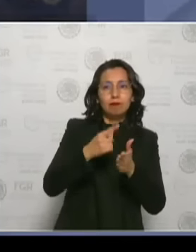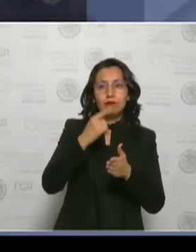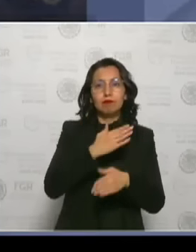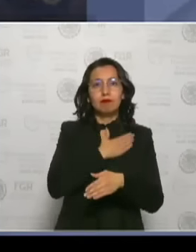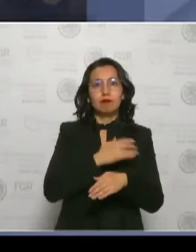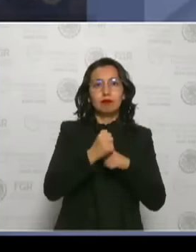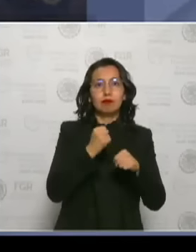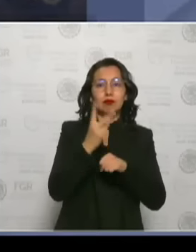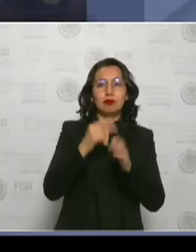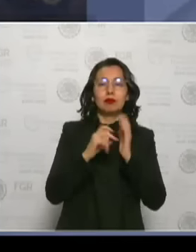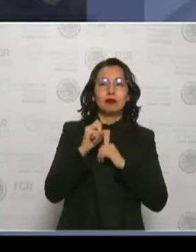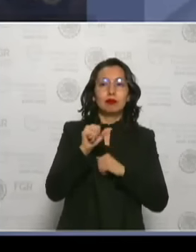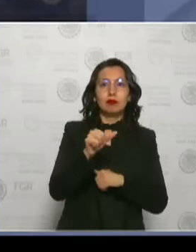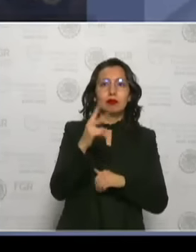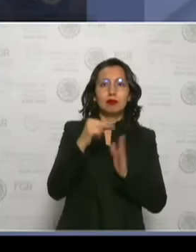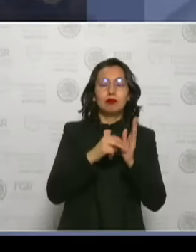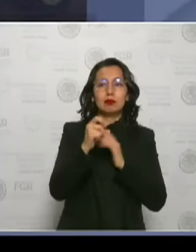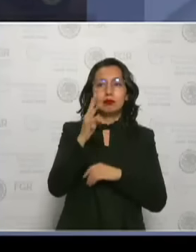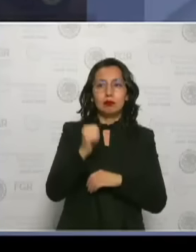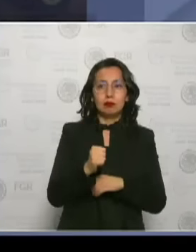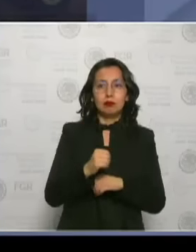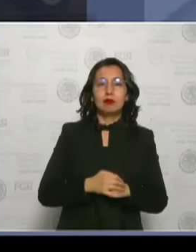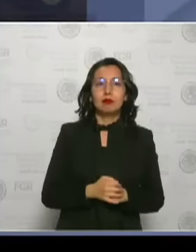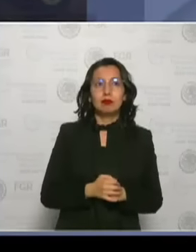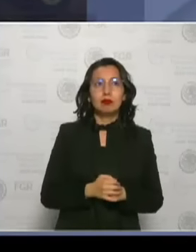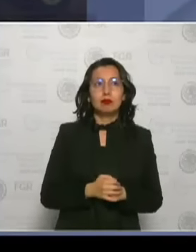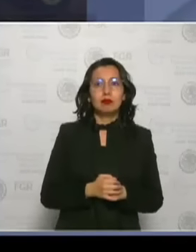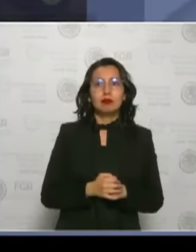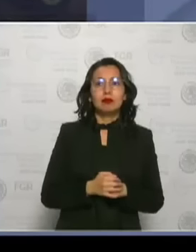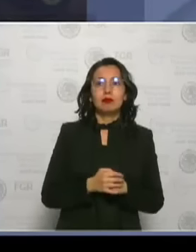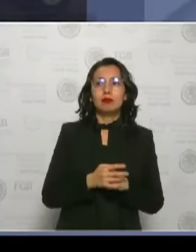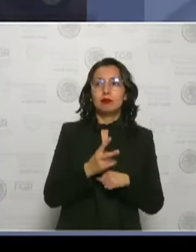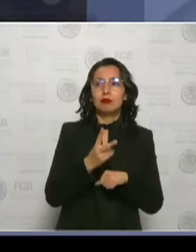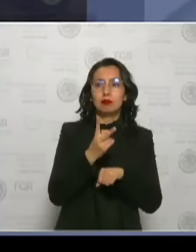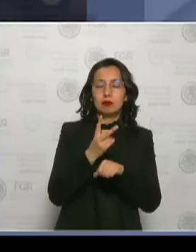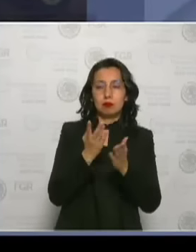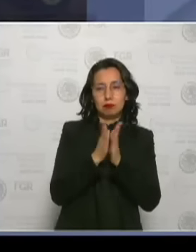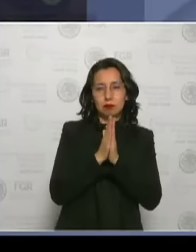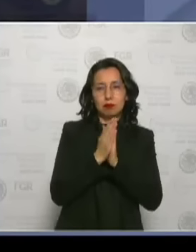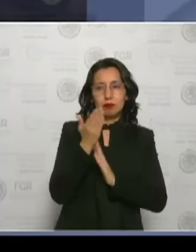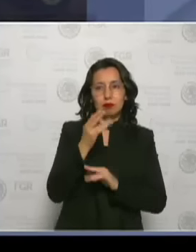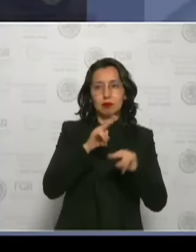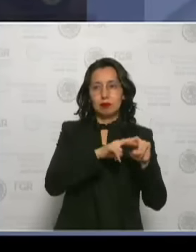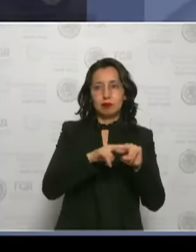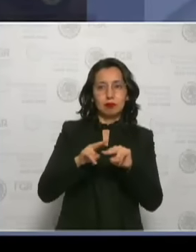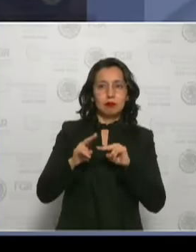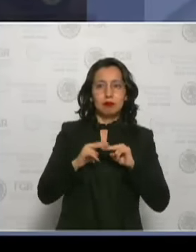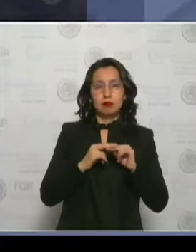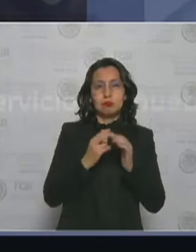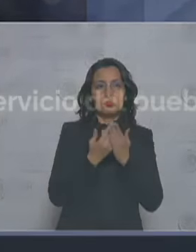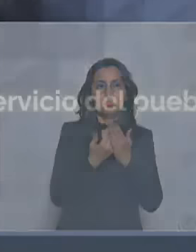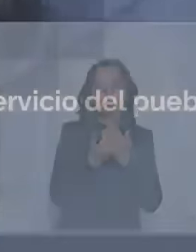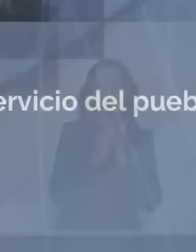202629, invitándoles por favor a tomar nuevamente sus lugares y muy respetuosamente solicitarles